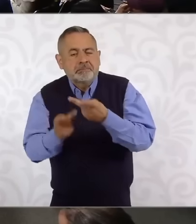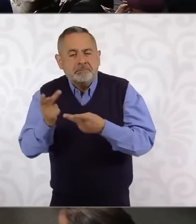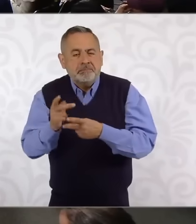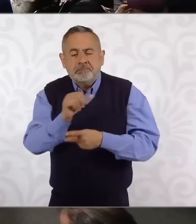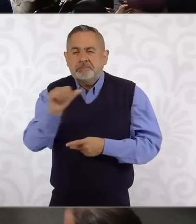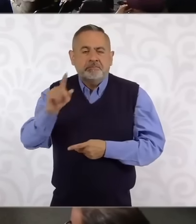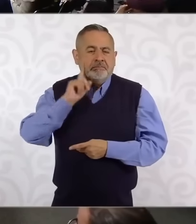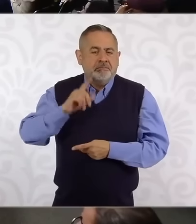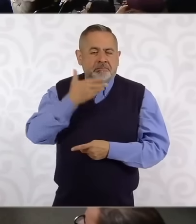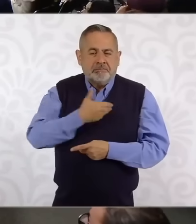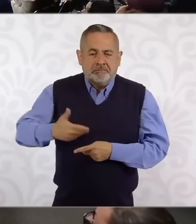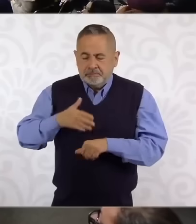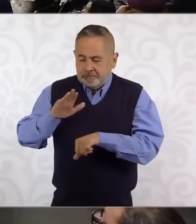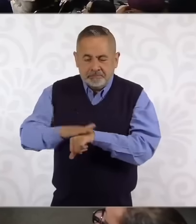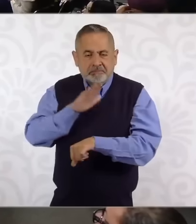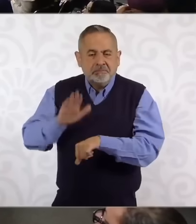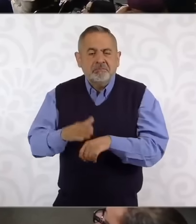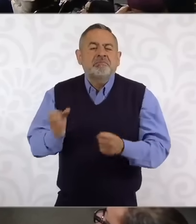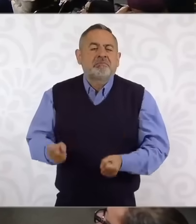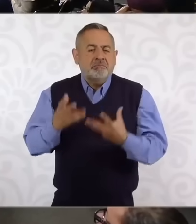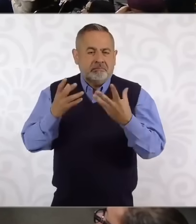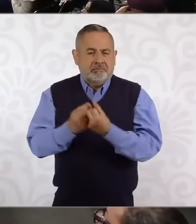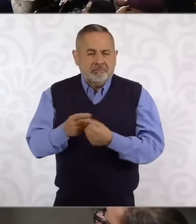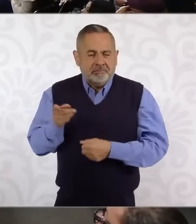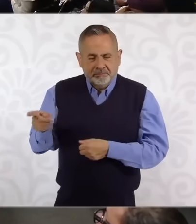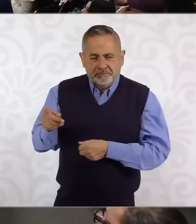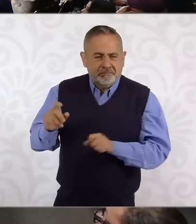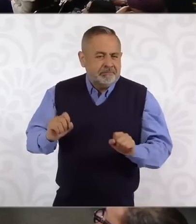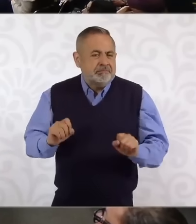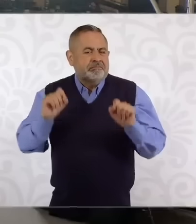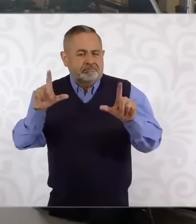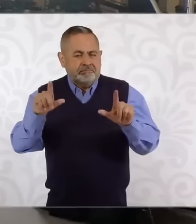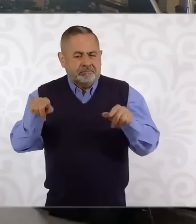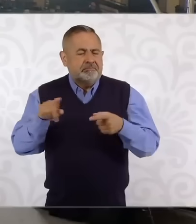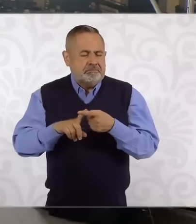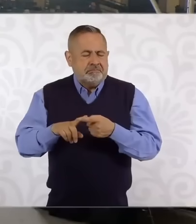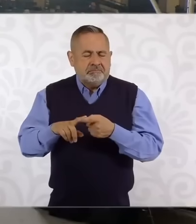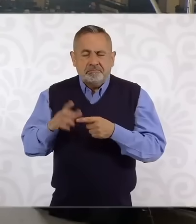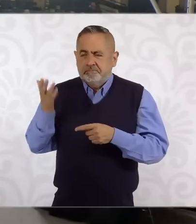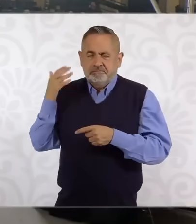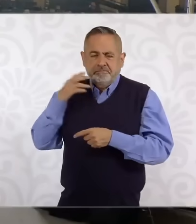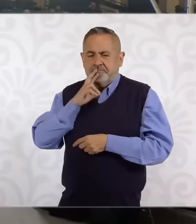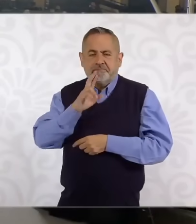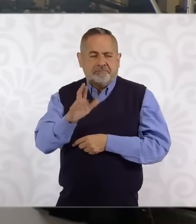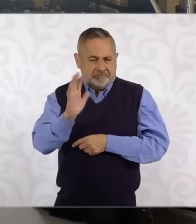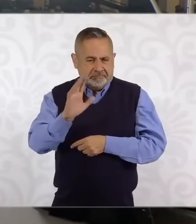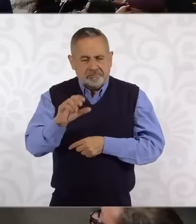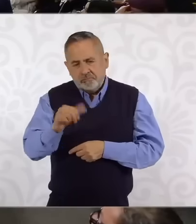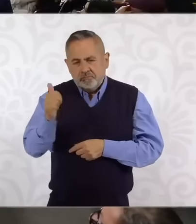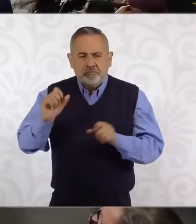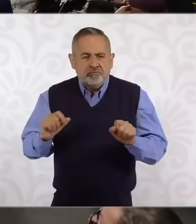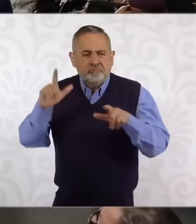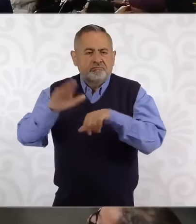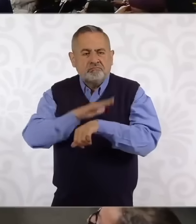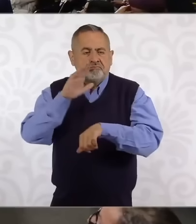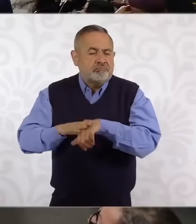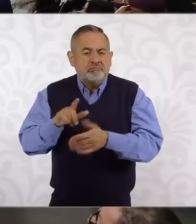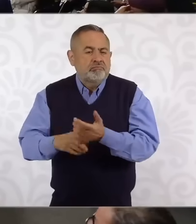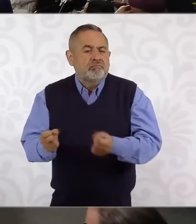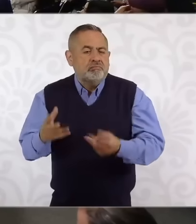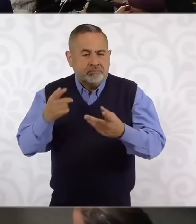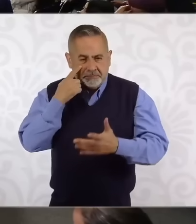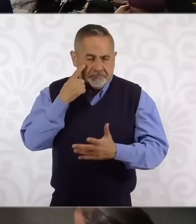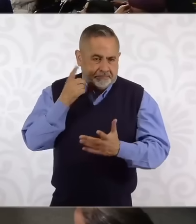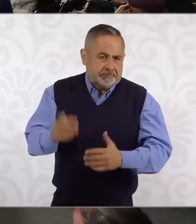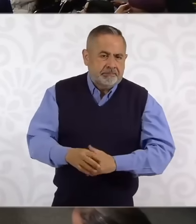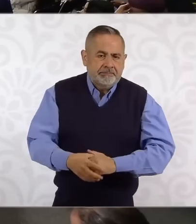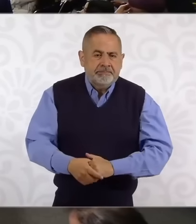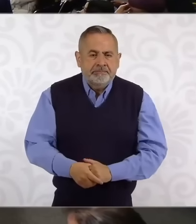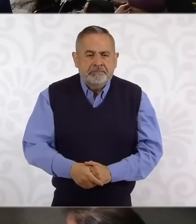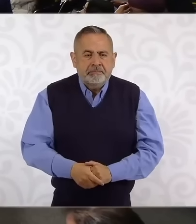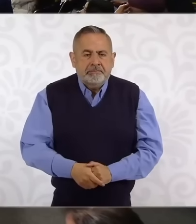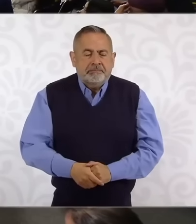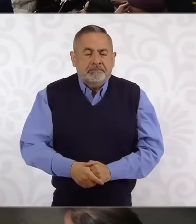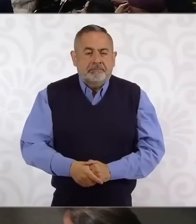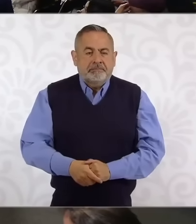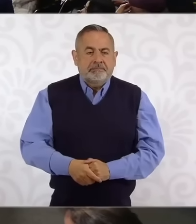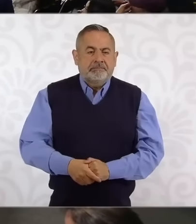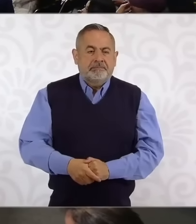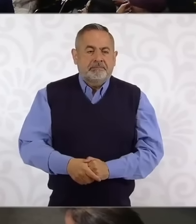Mi aprobación, sí, en de Encol porque pasamos del resultado de las fíjate